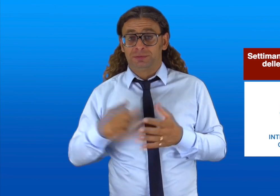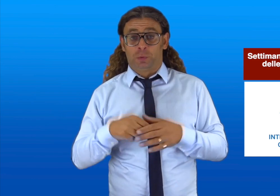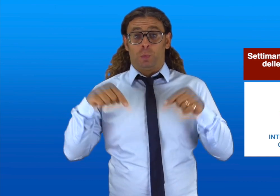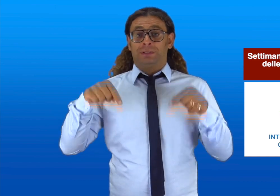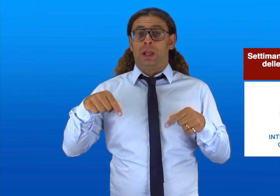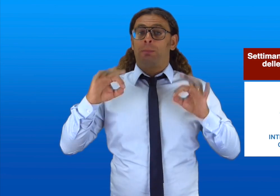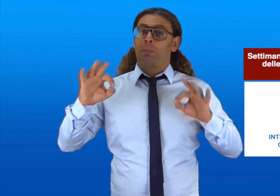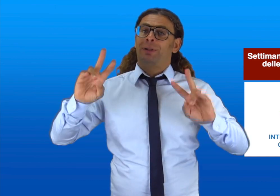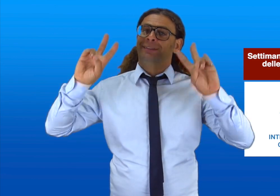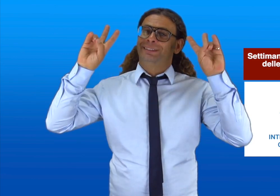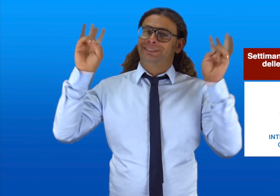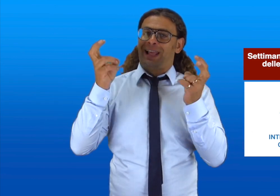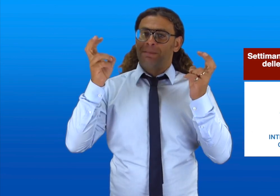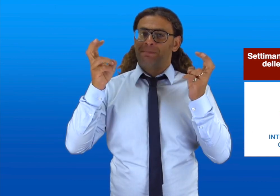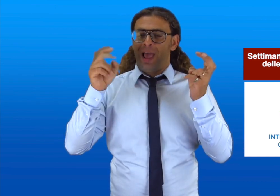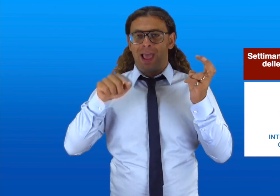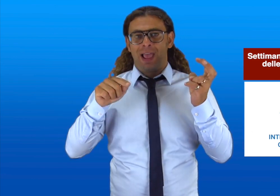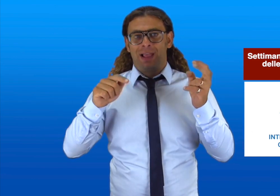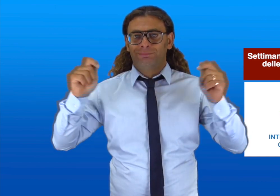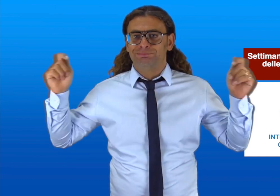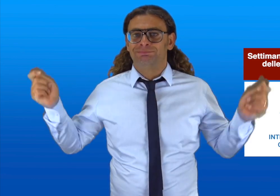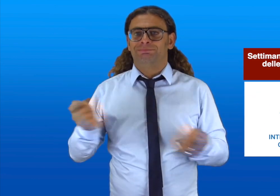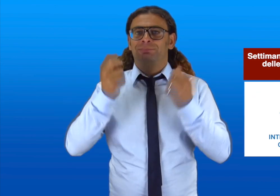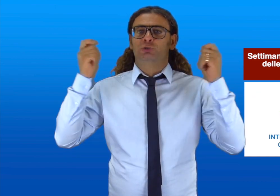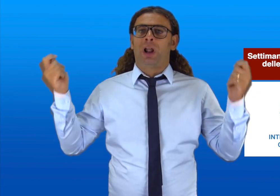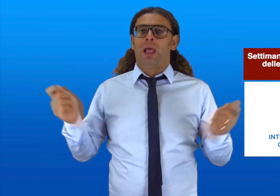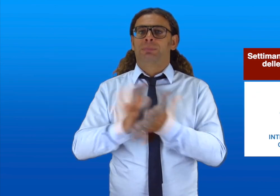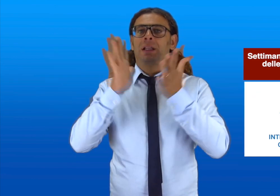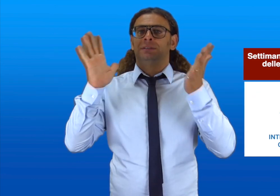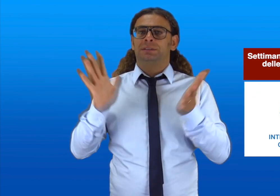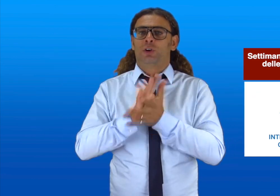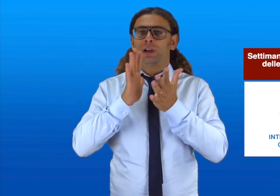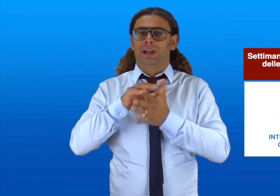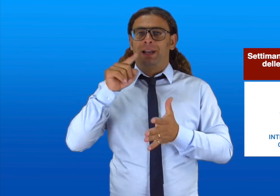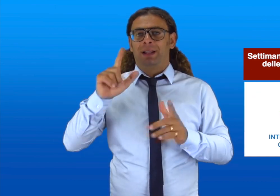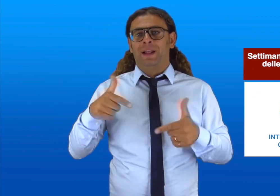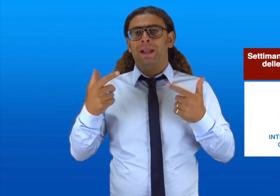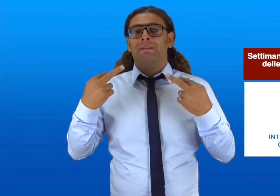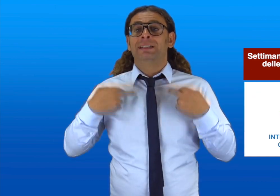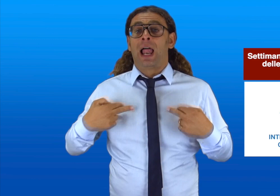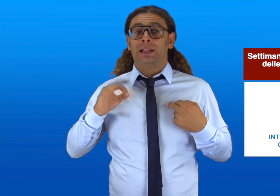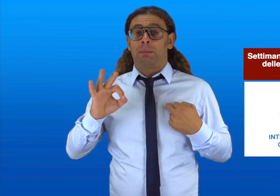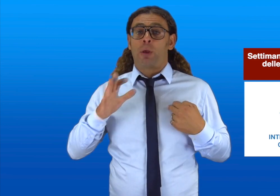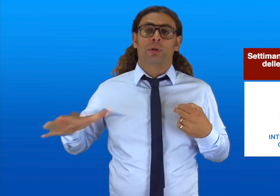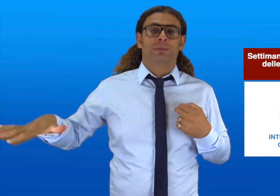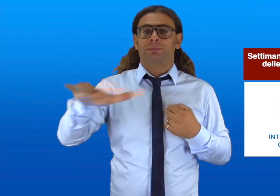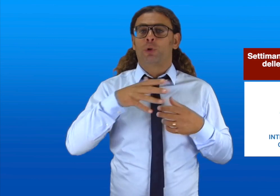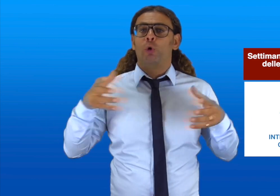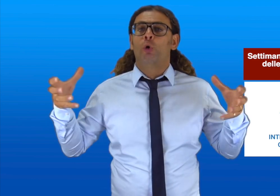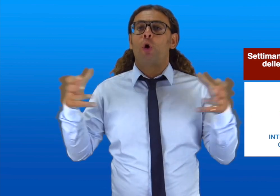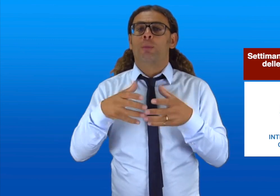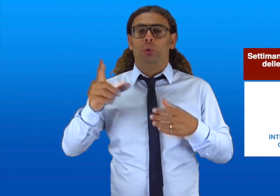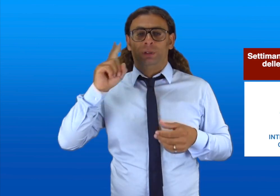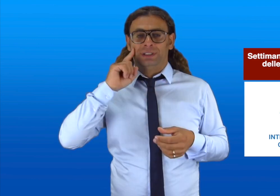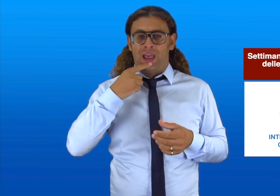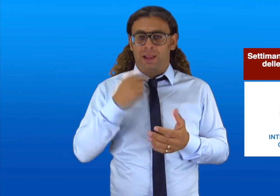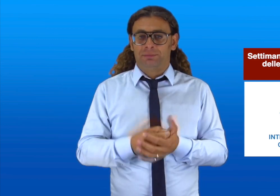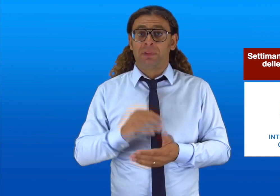Quest'anno il tema è "Celebrare la vitalità della comunità dei Sordi".